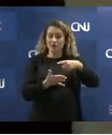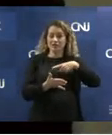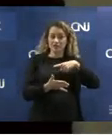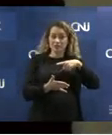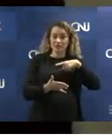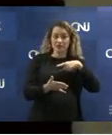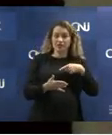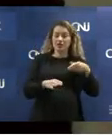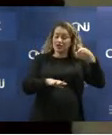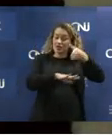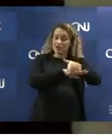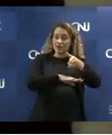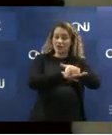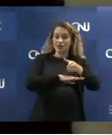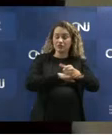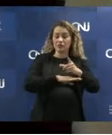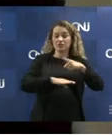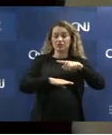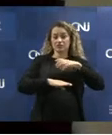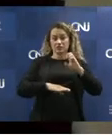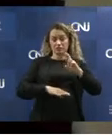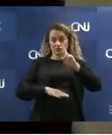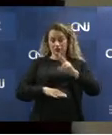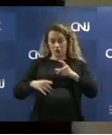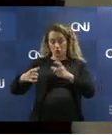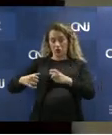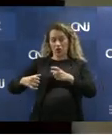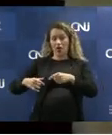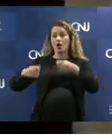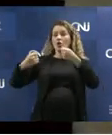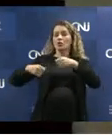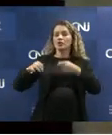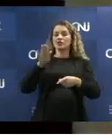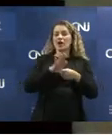na atuação da Corregedoria local e deve se prestigiar sua competência